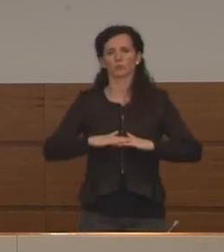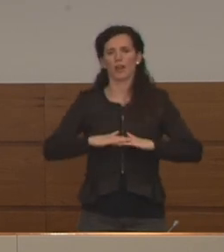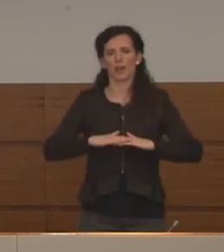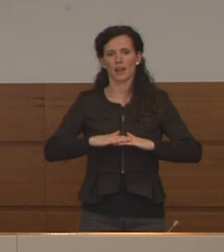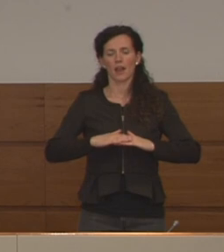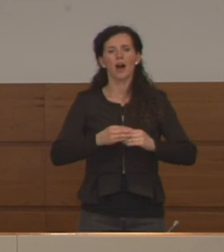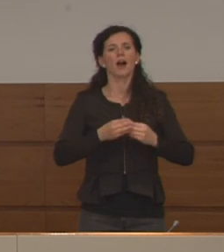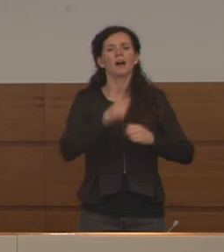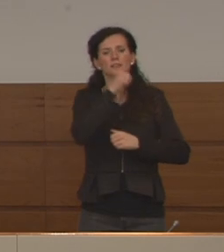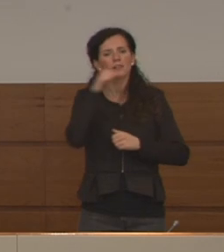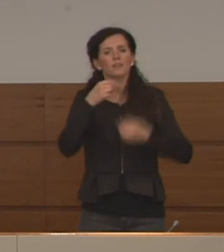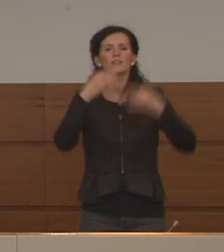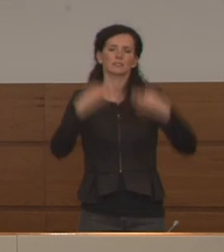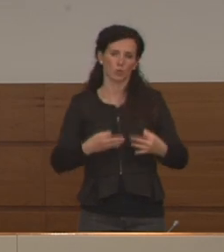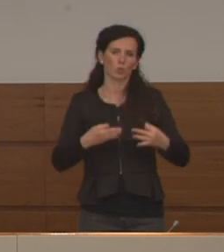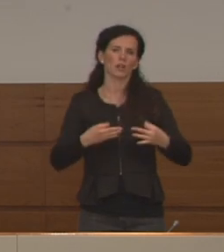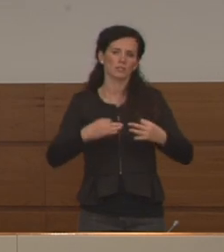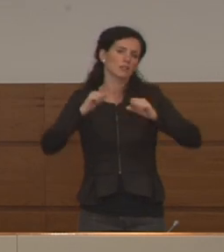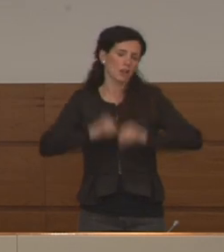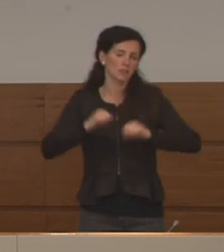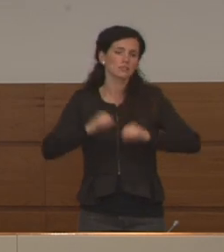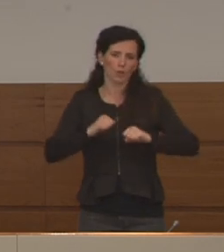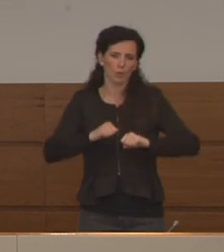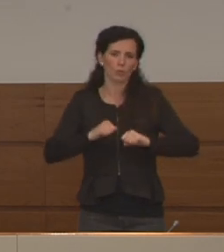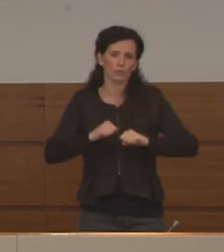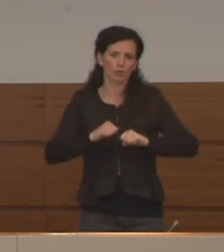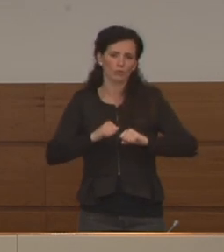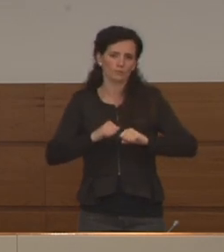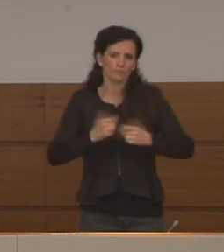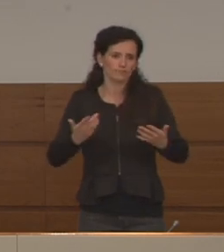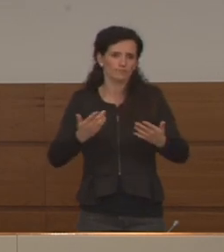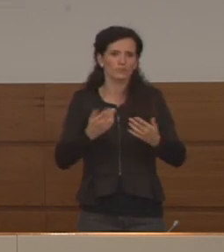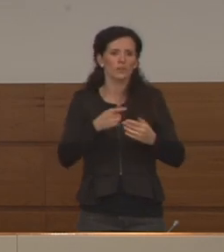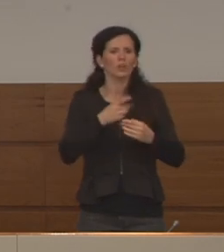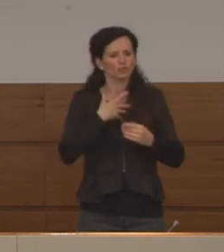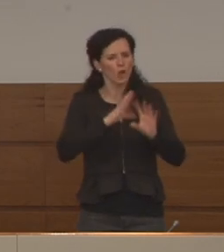altrettanto quanto sia la parte di equipaggiamento e strutturale,